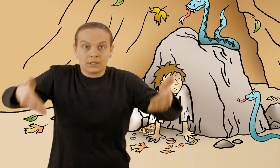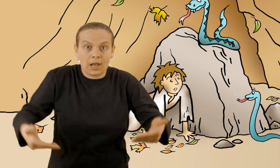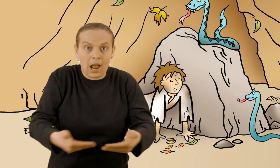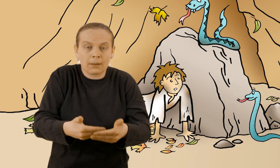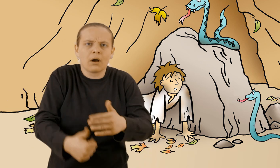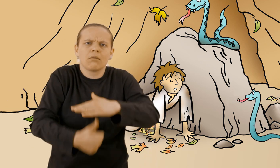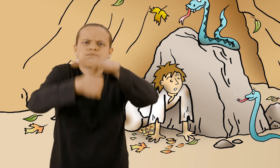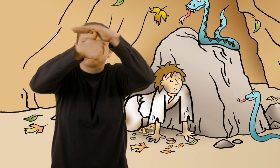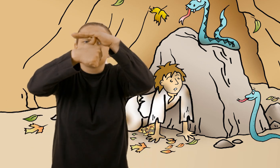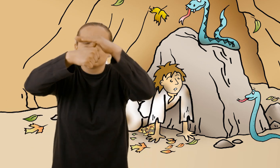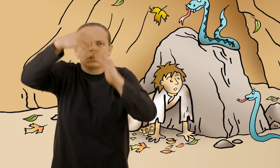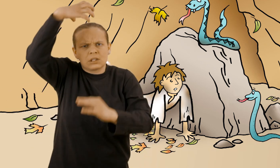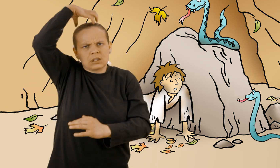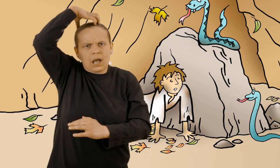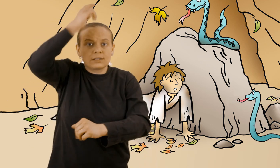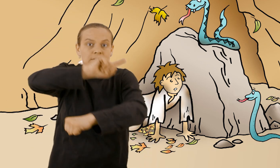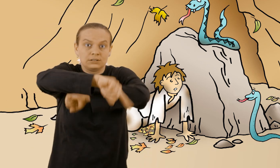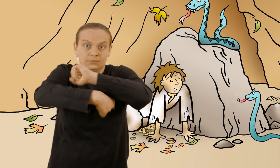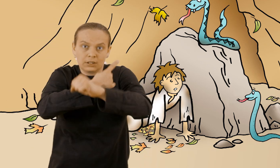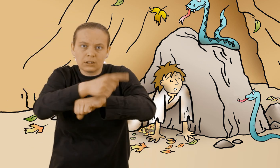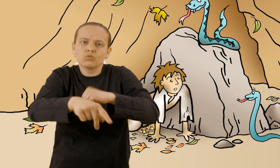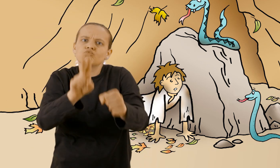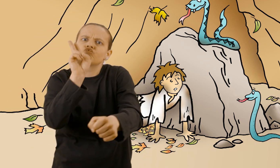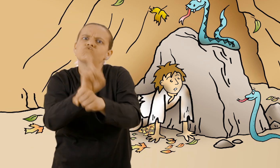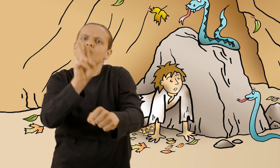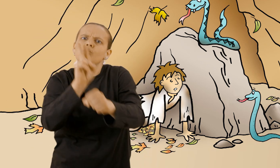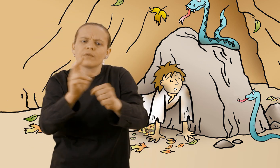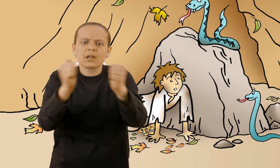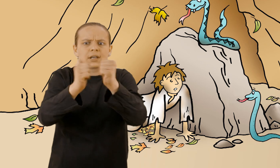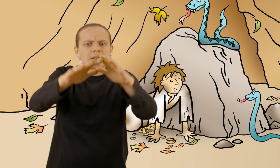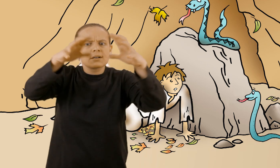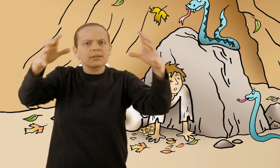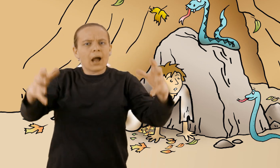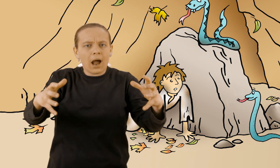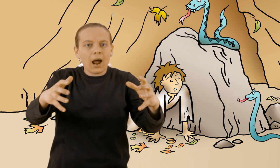Kamen se nalazio usred jame i čuvao ga je Zmijski Kralj.